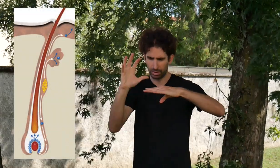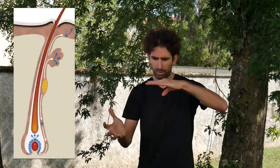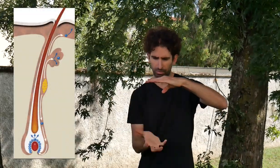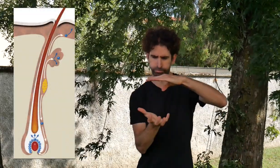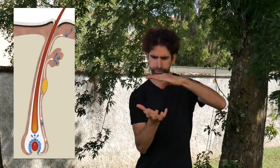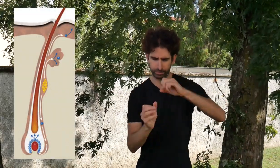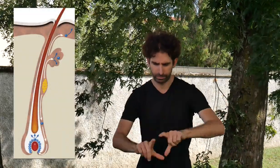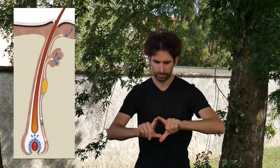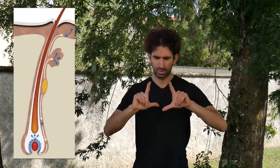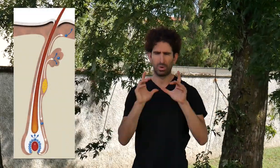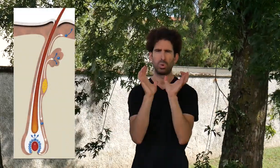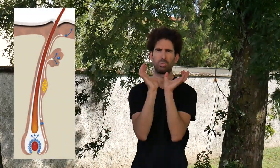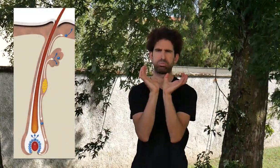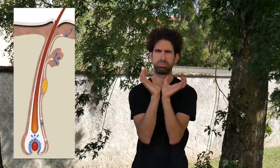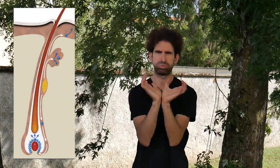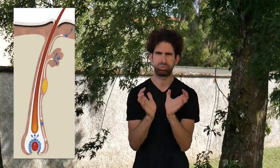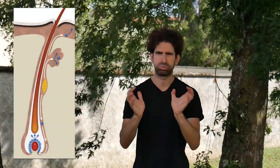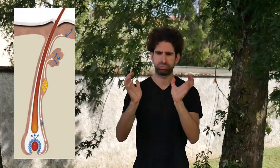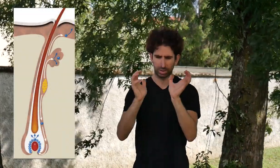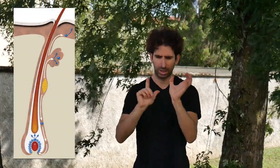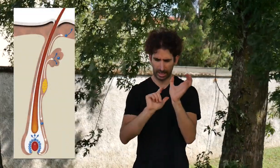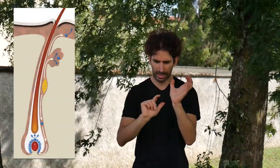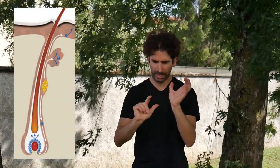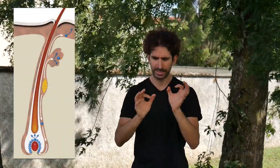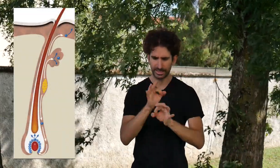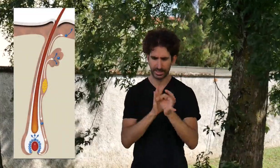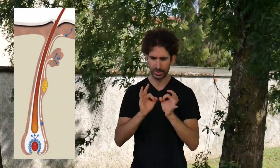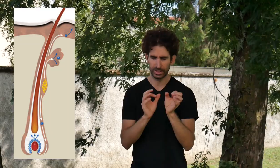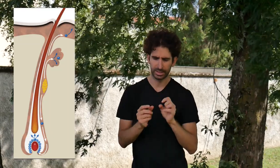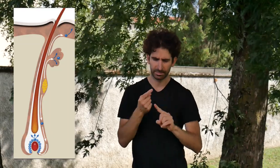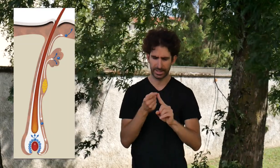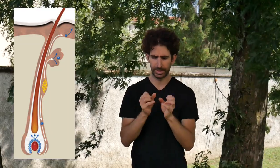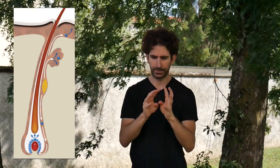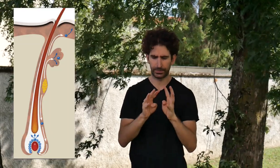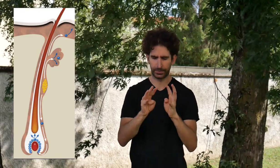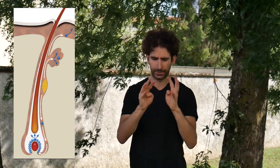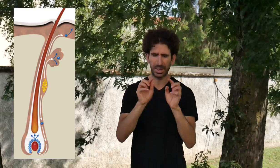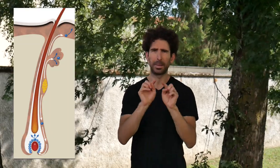et en-dessous le bulbe pilaire qui contient les mélanocytes.